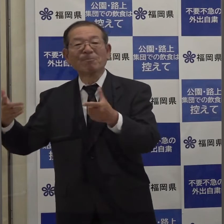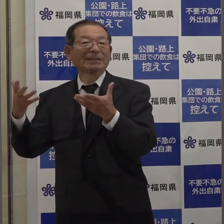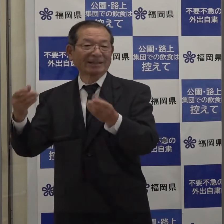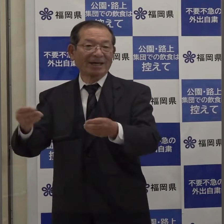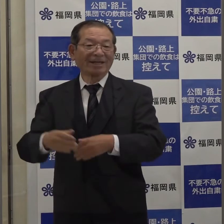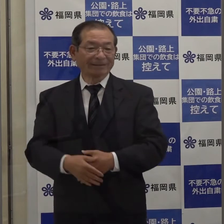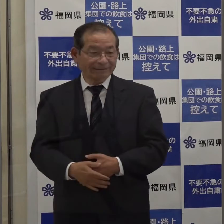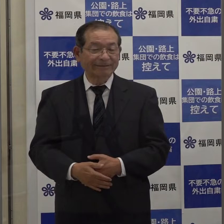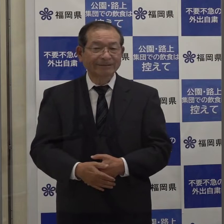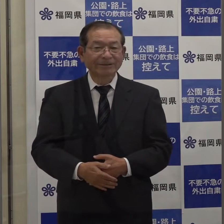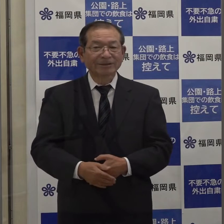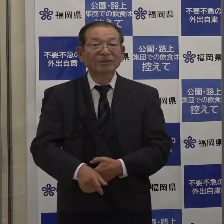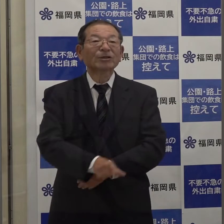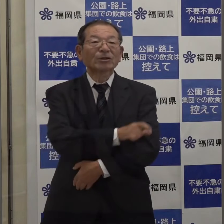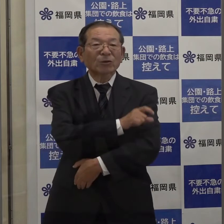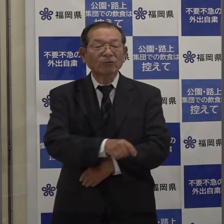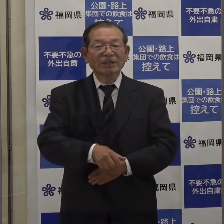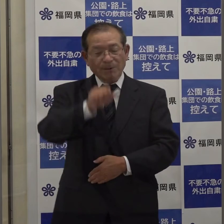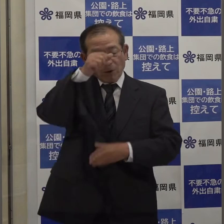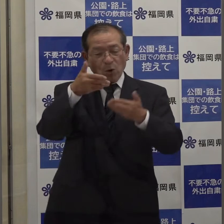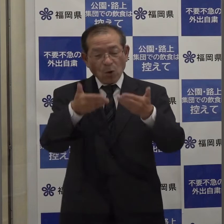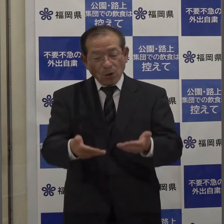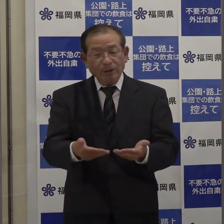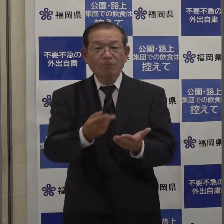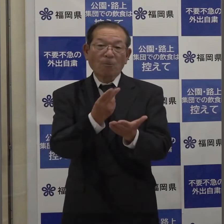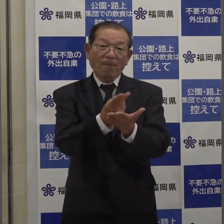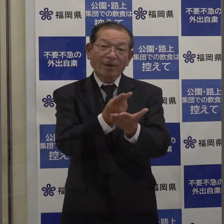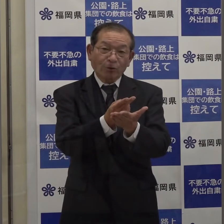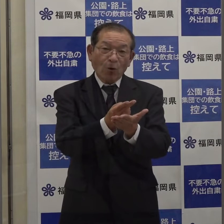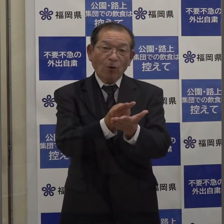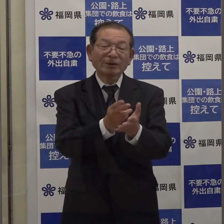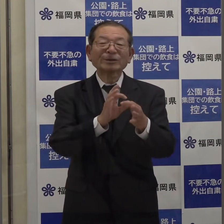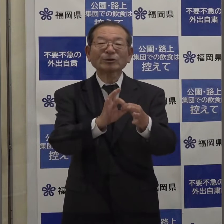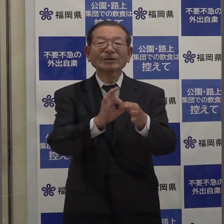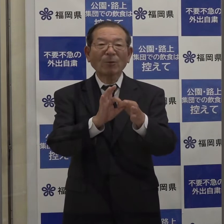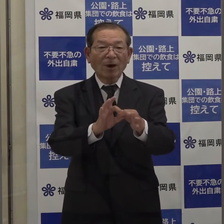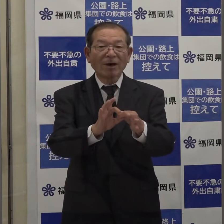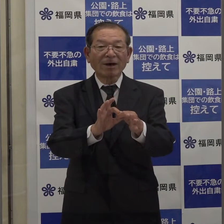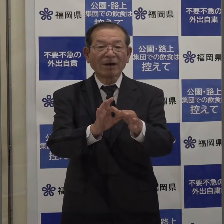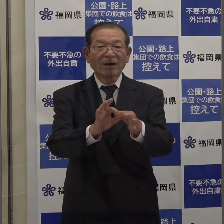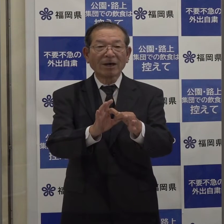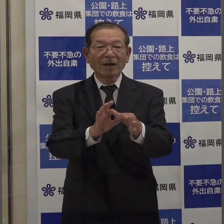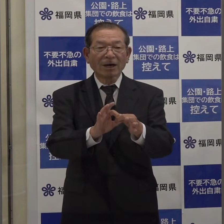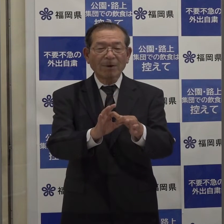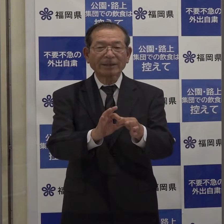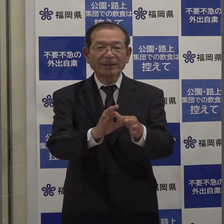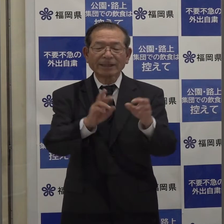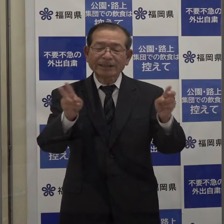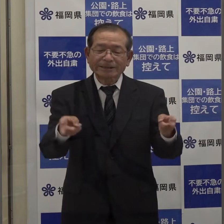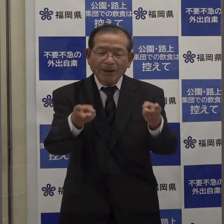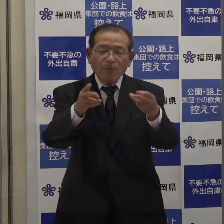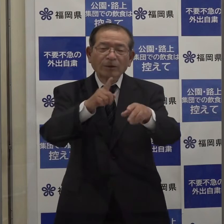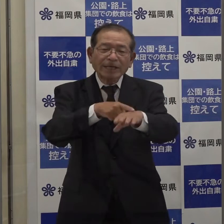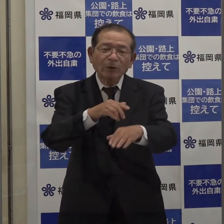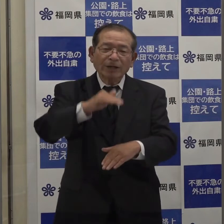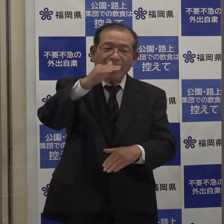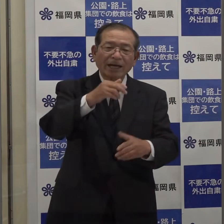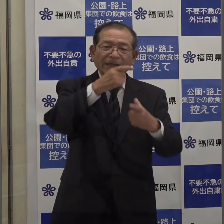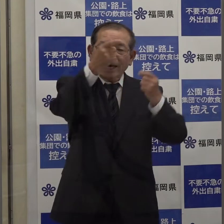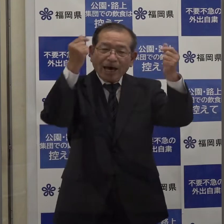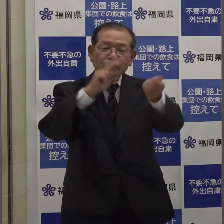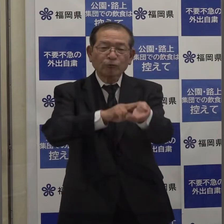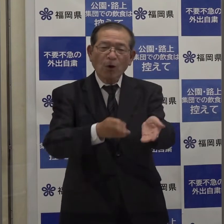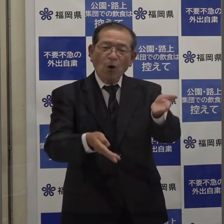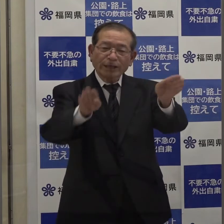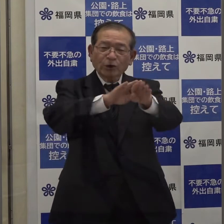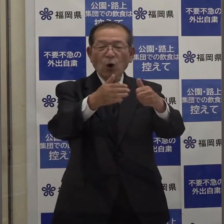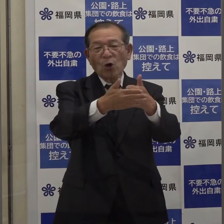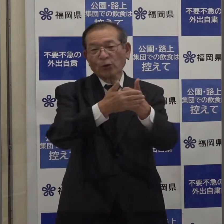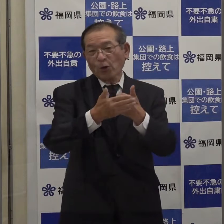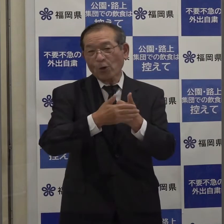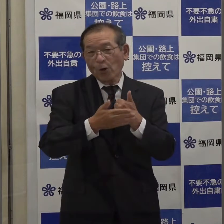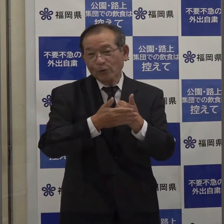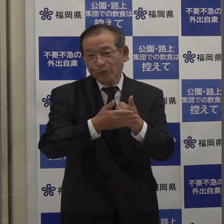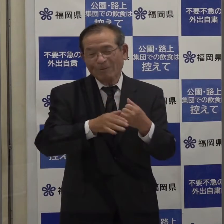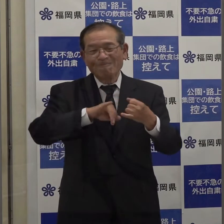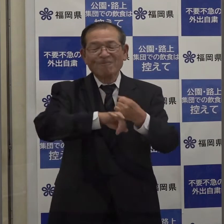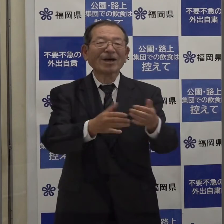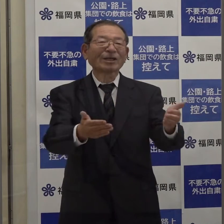特に重症病床については 専門性の高い大学病院等のご協力が不可欠です